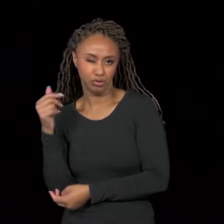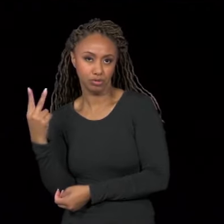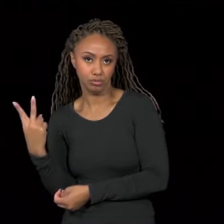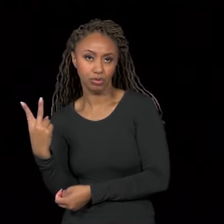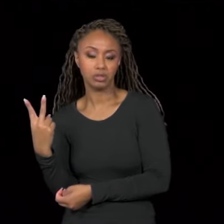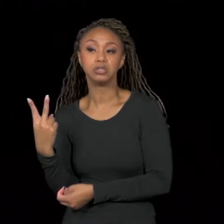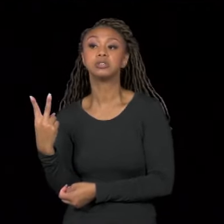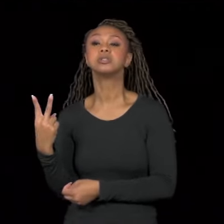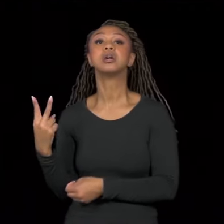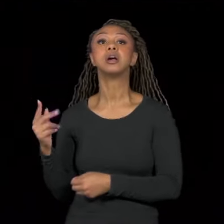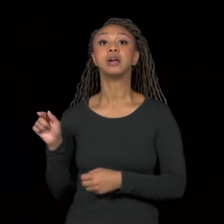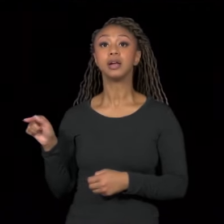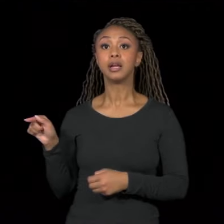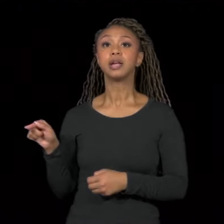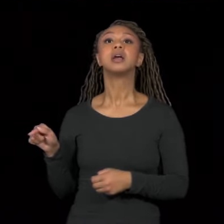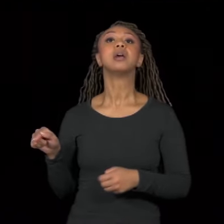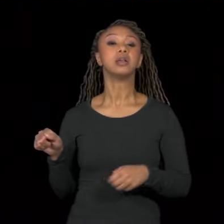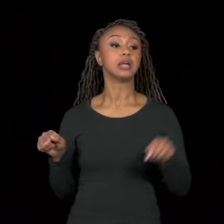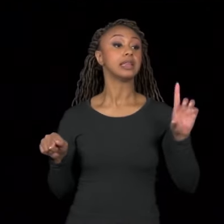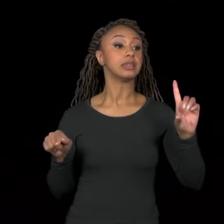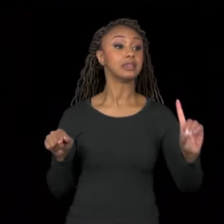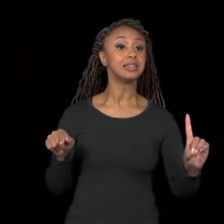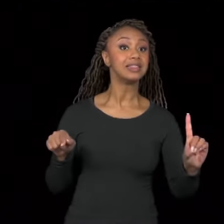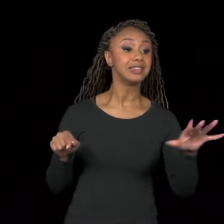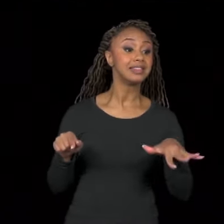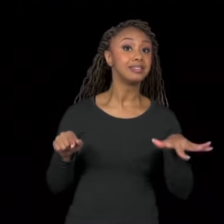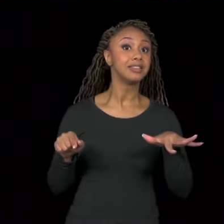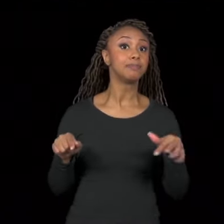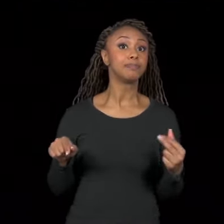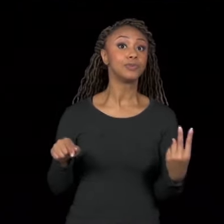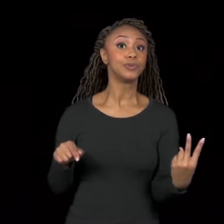SEJA, ESTÁ RELACIONADO AO DEPARTAMENTO "D2". E,